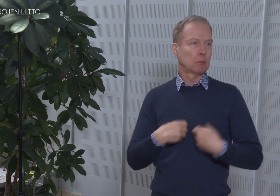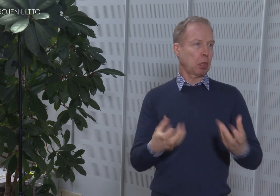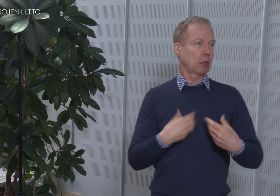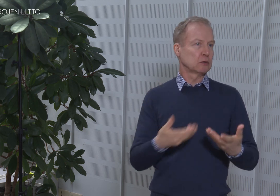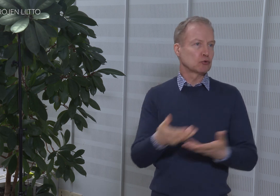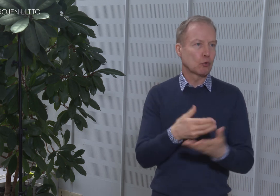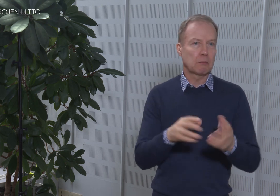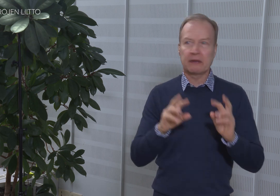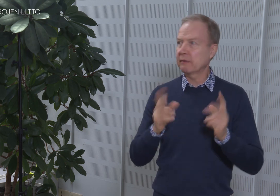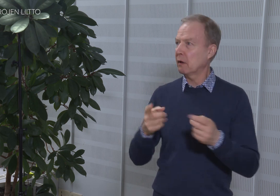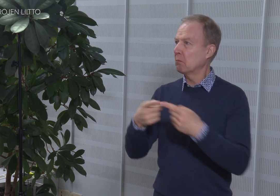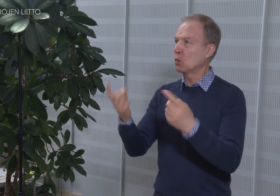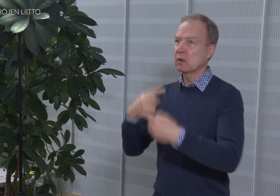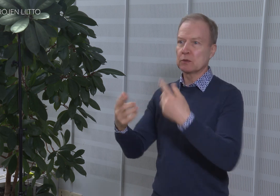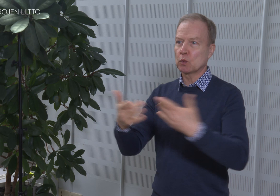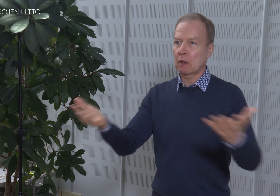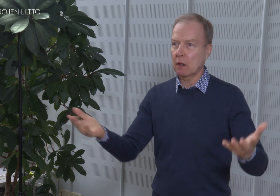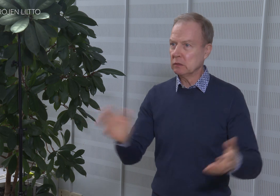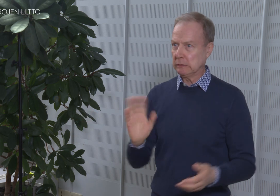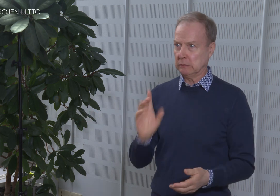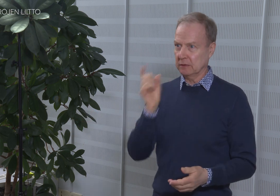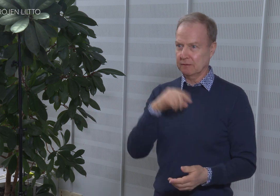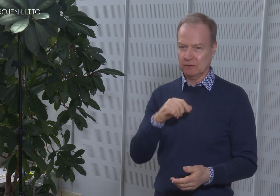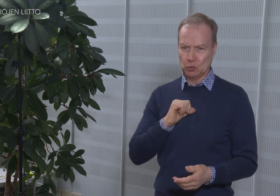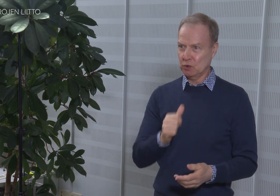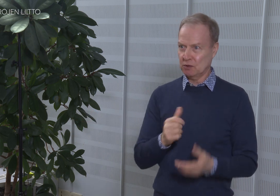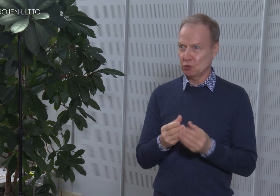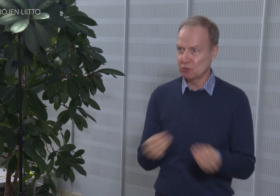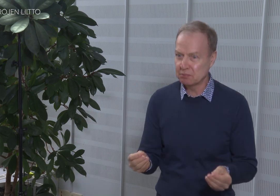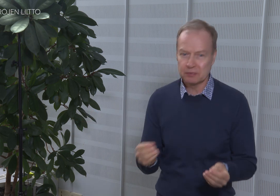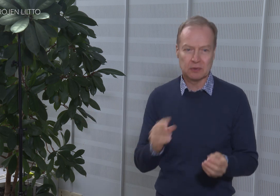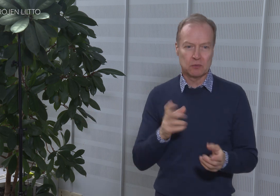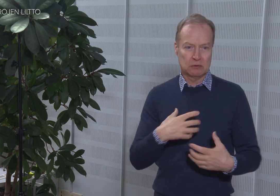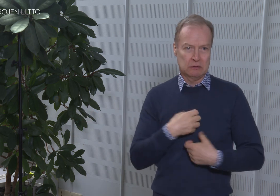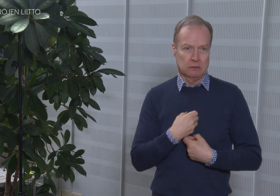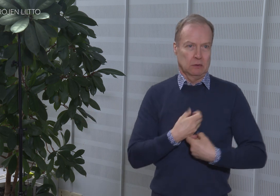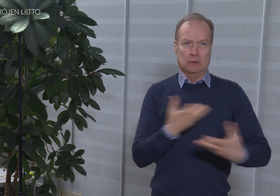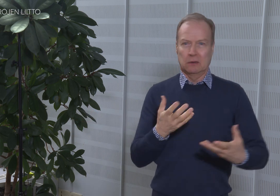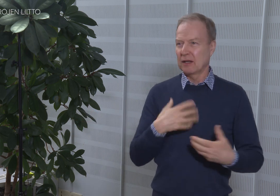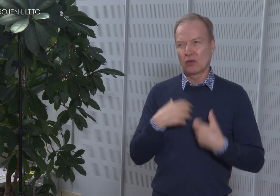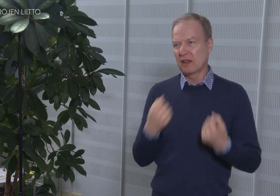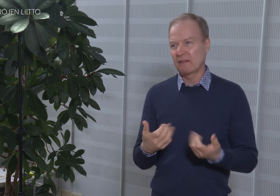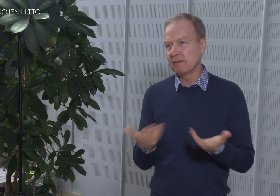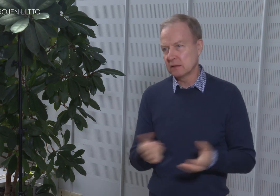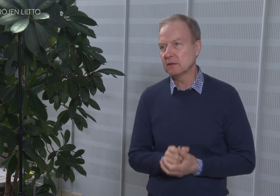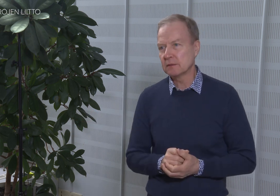sosiaalisessa mediassa tai julkisissa keskustelutilaisuuksissa, - koska sellainen ei ole tervettä.